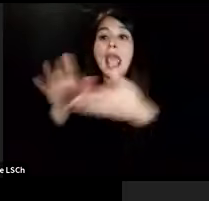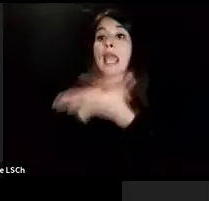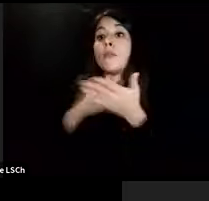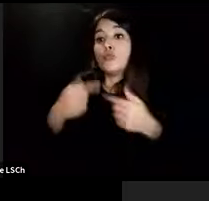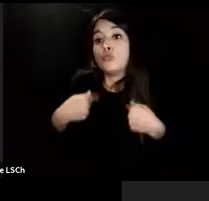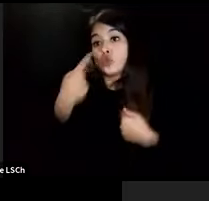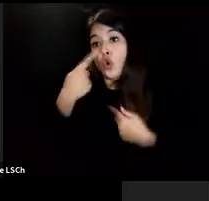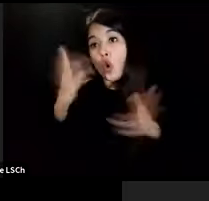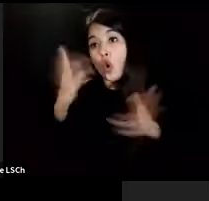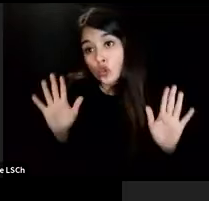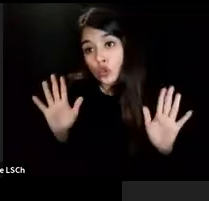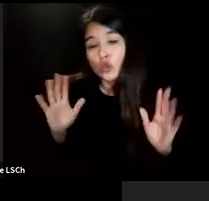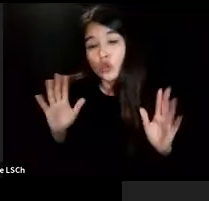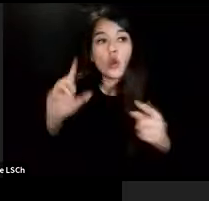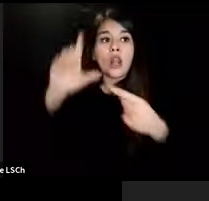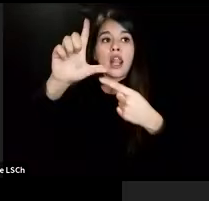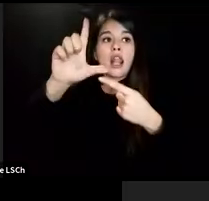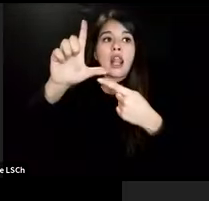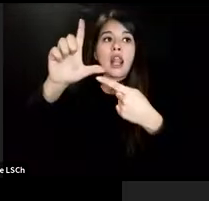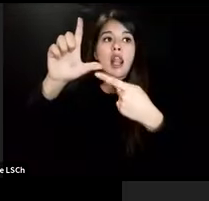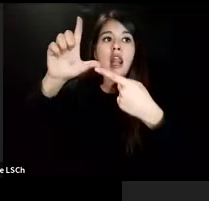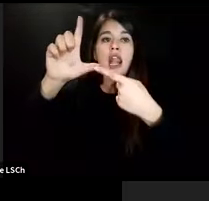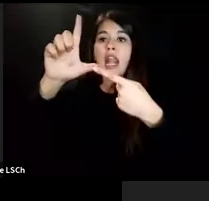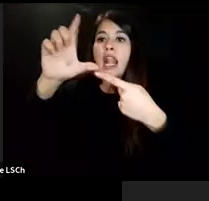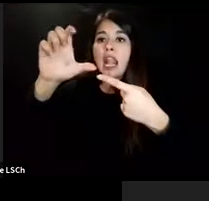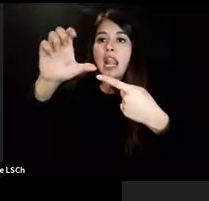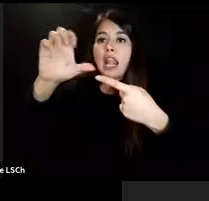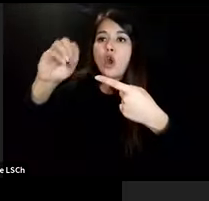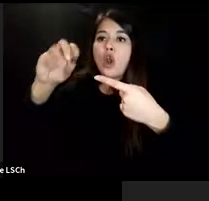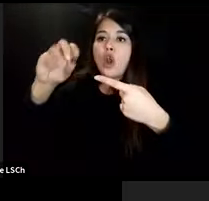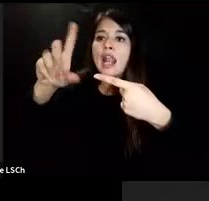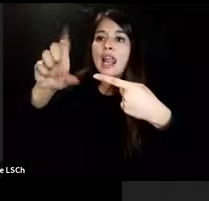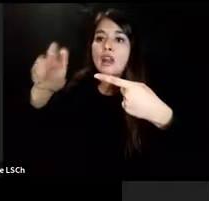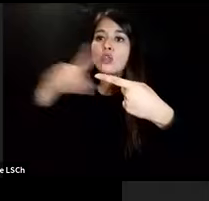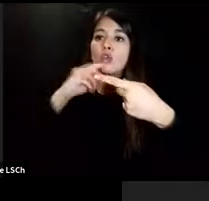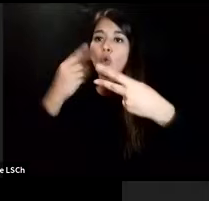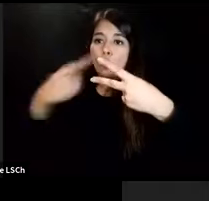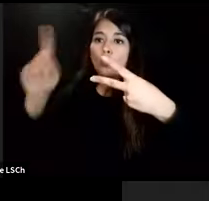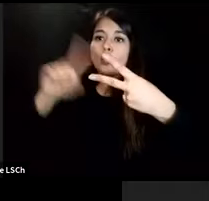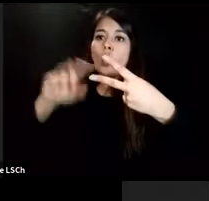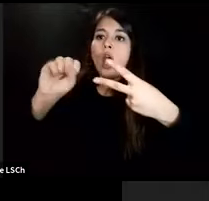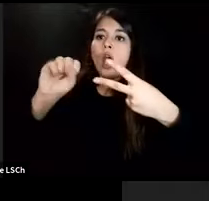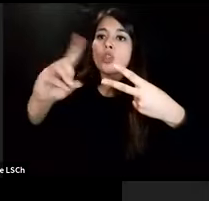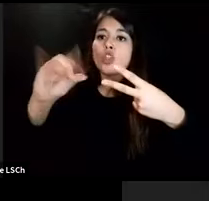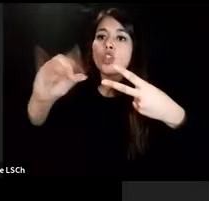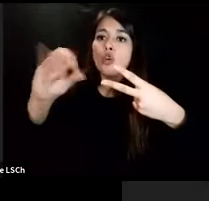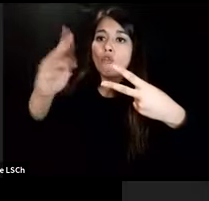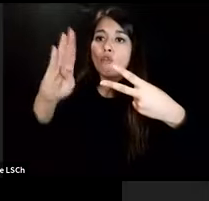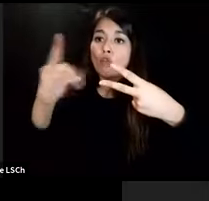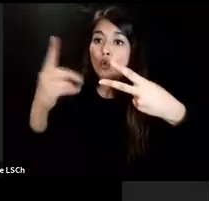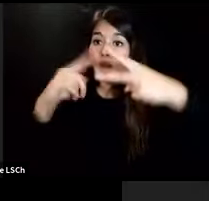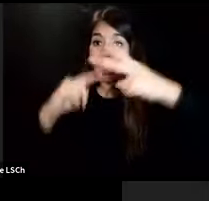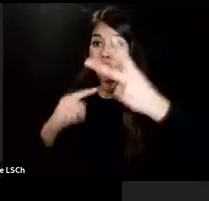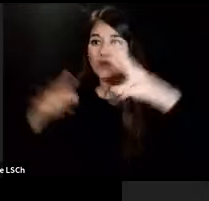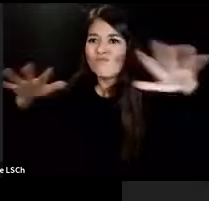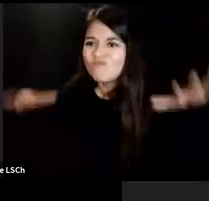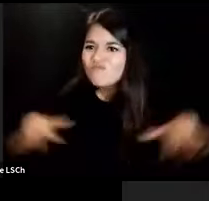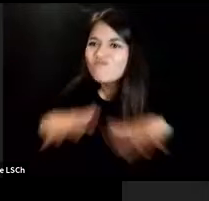por supuesto que hay y deben haber otras y en otros lados de latinoamérica, se están esforzando por sacar versiones